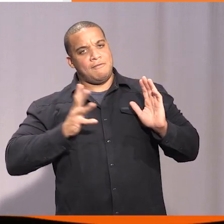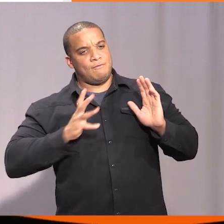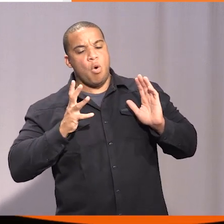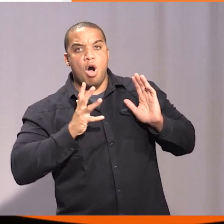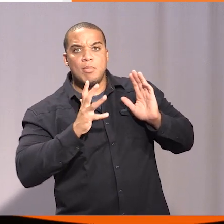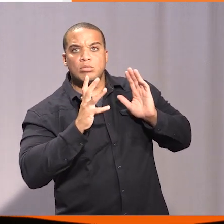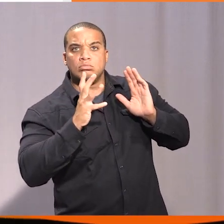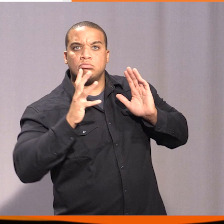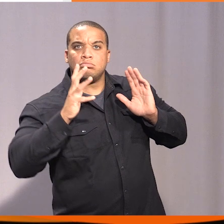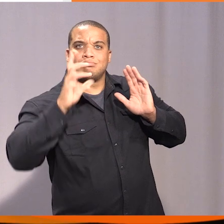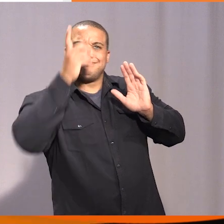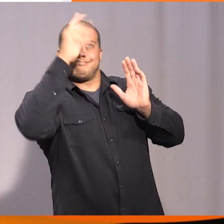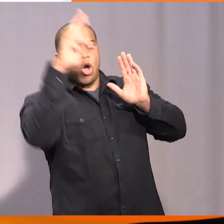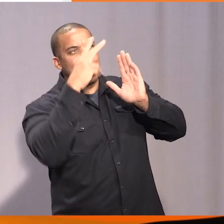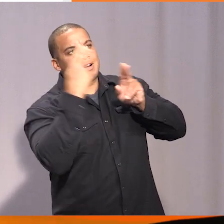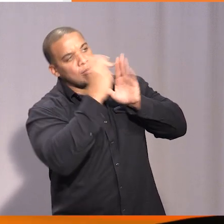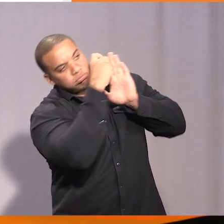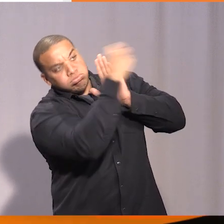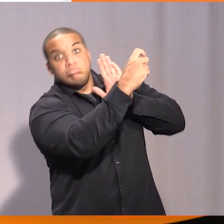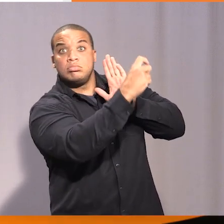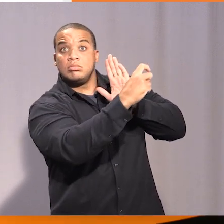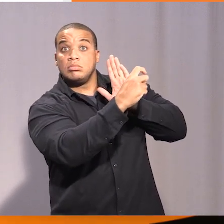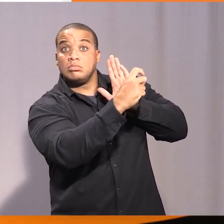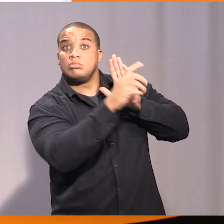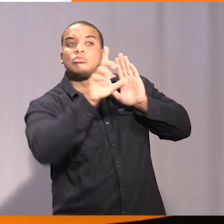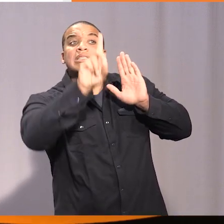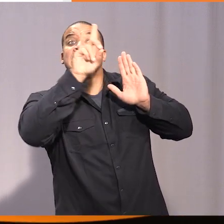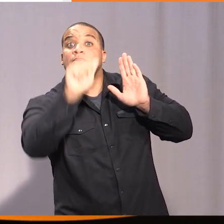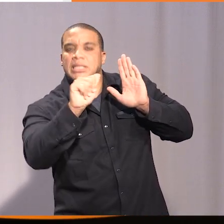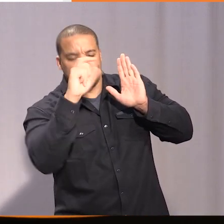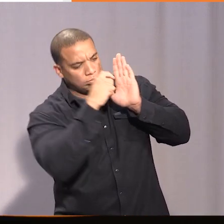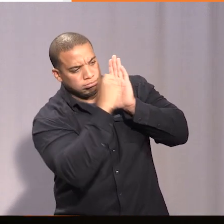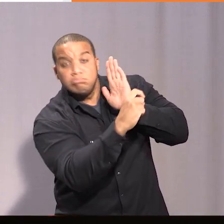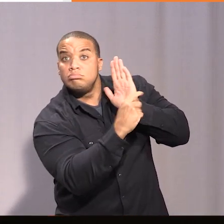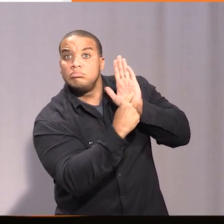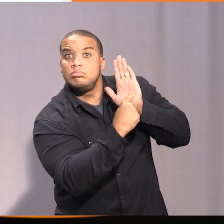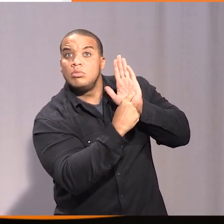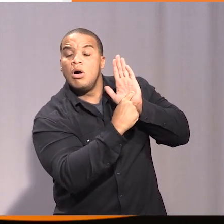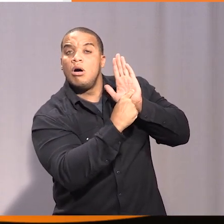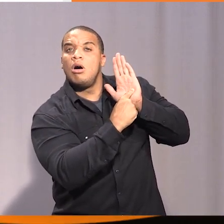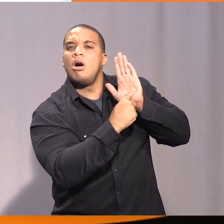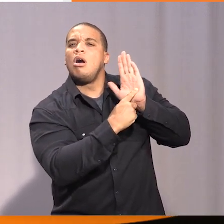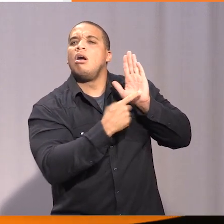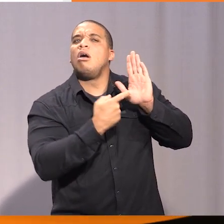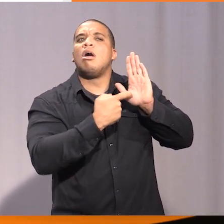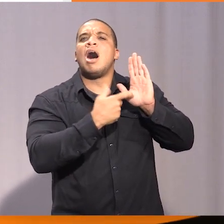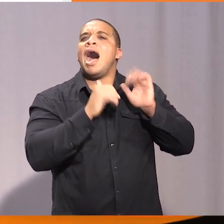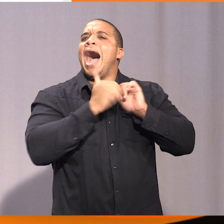El primero, debe estar sobre el membrete del médico, debe